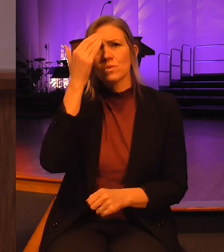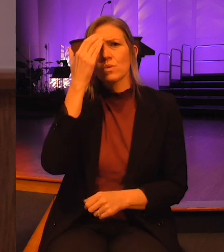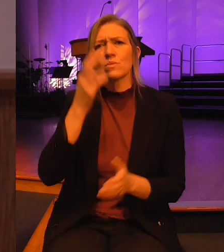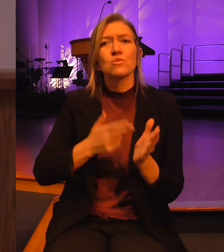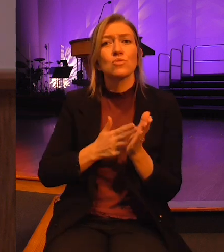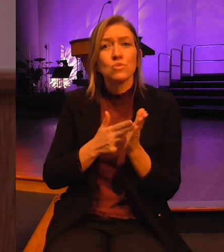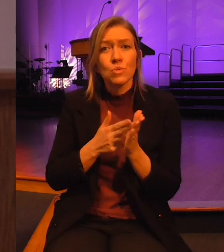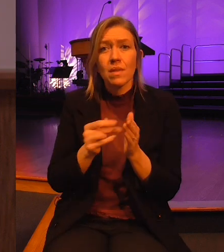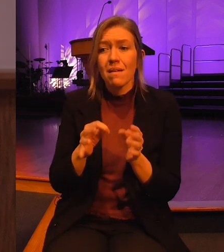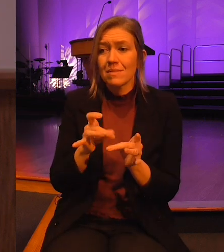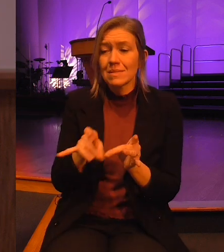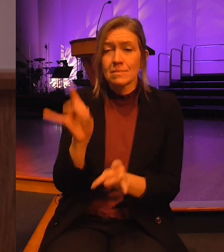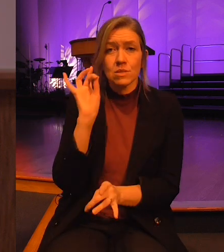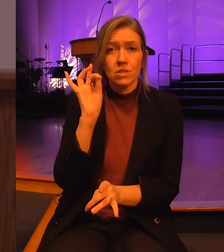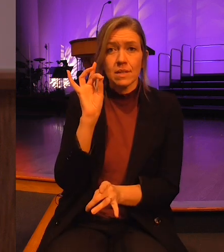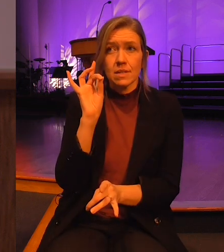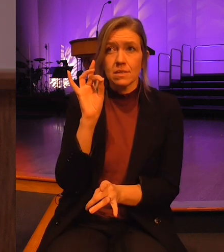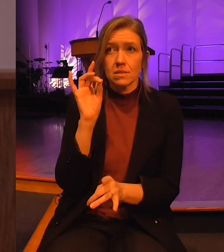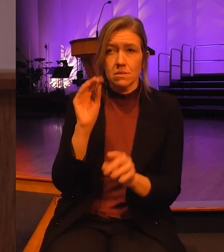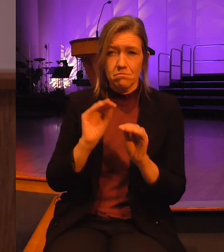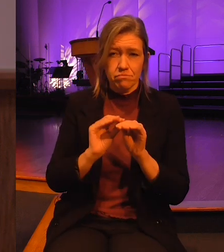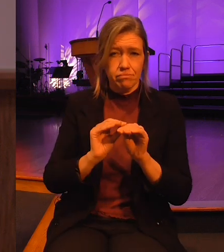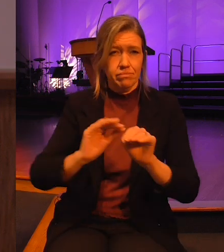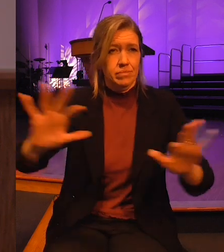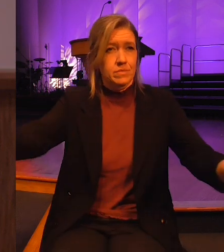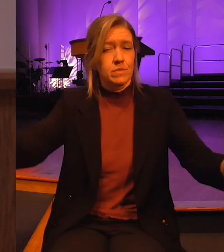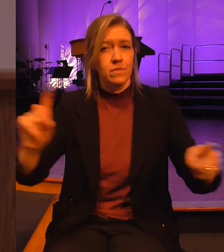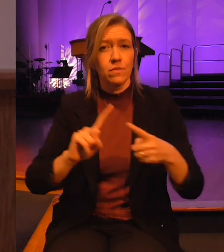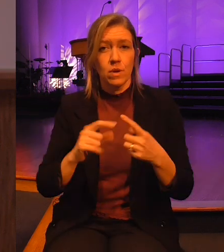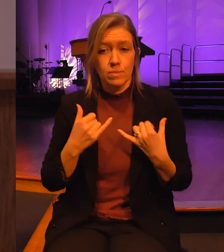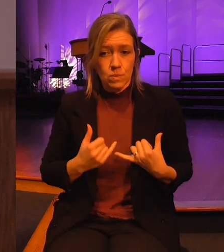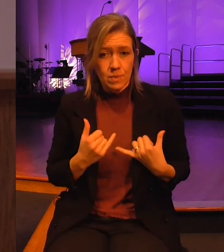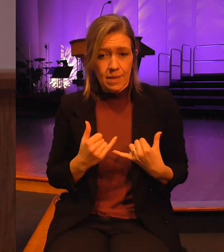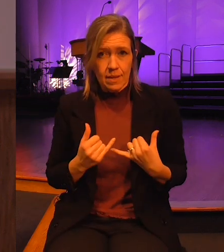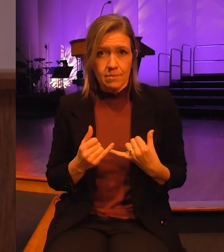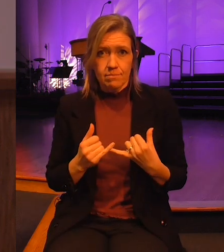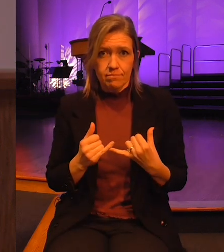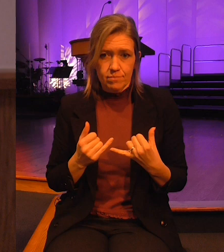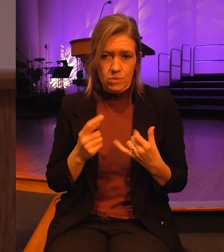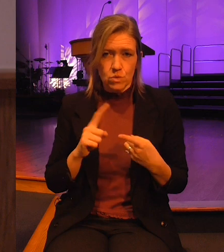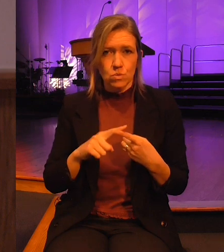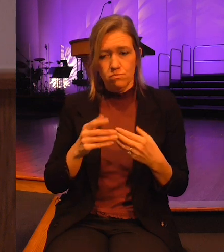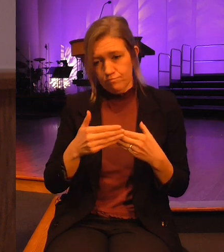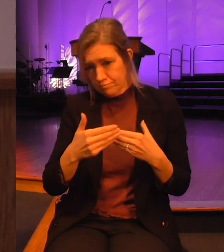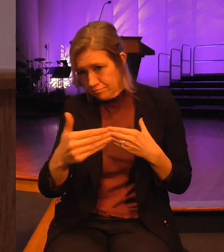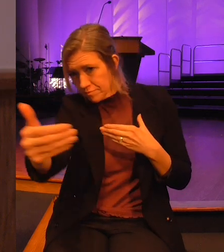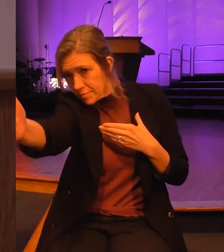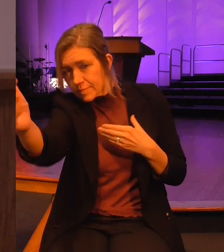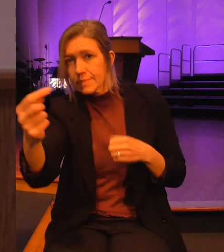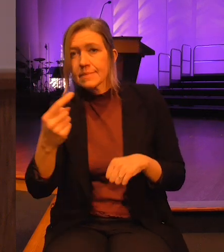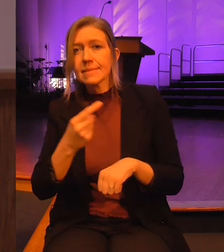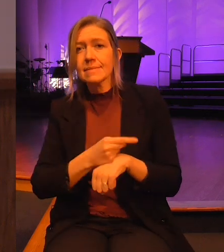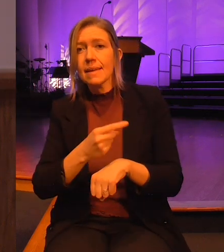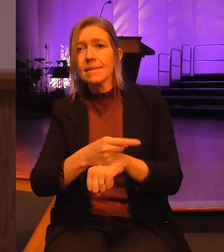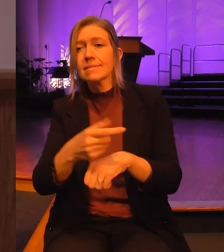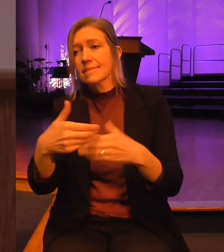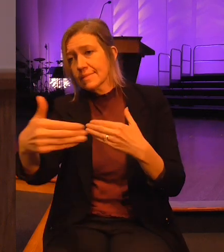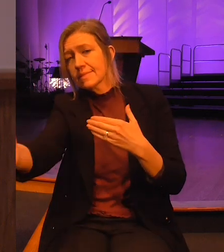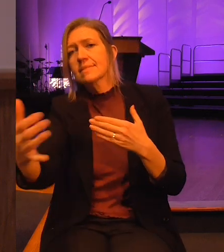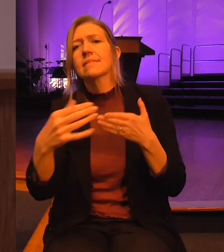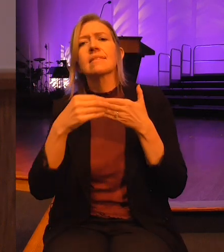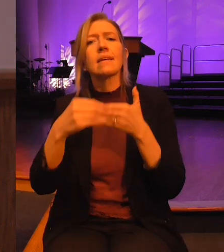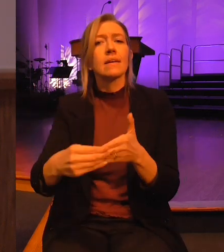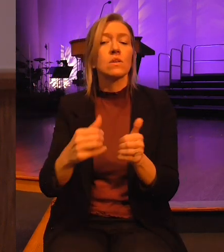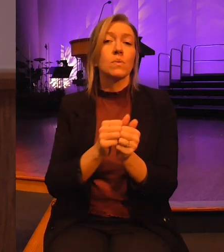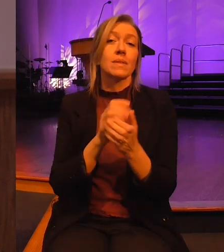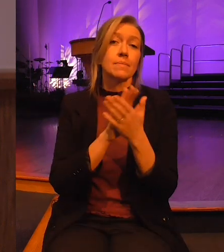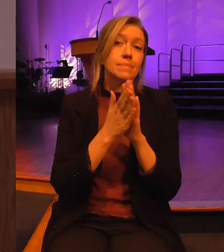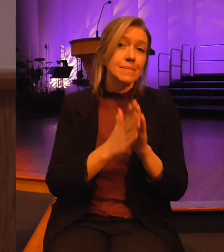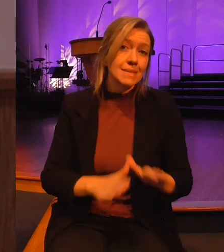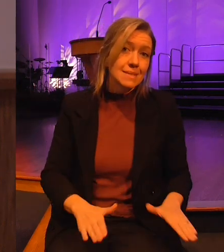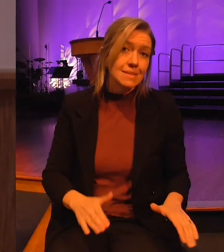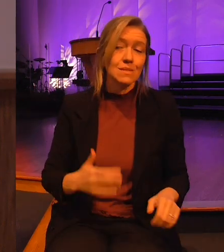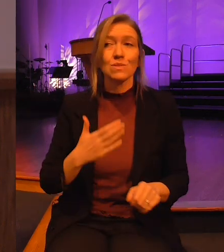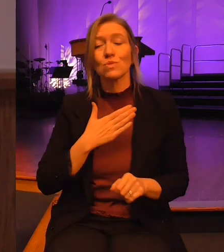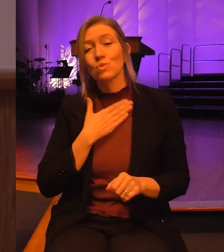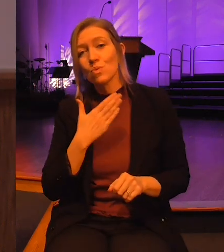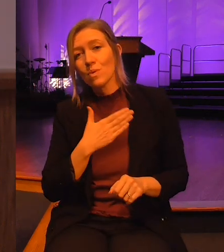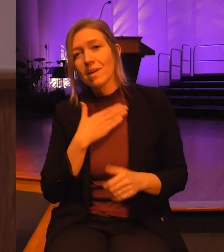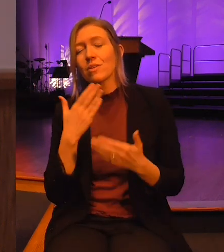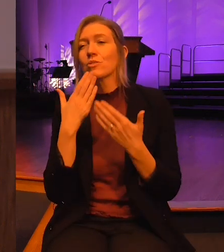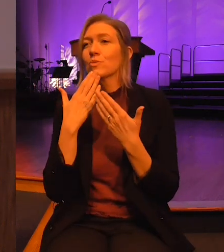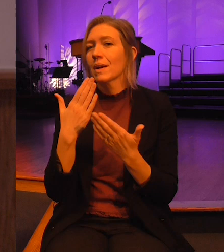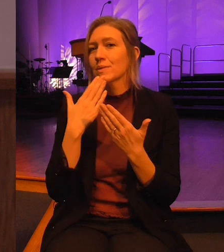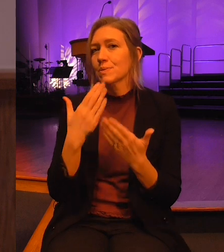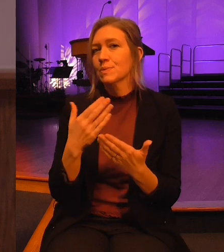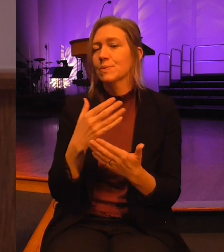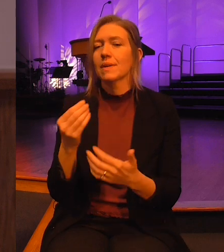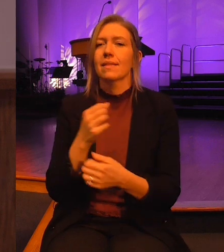de este día a los días venideros guiándonos con paz Alegría, gratitud y amor, así es,